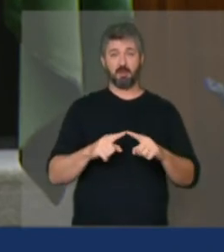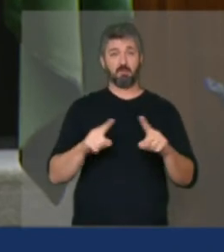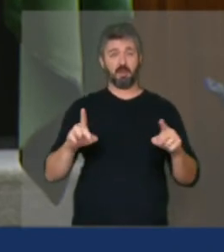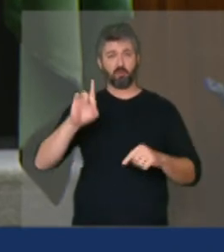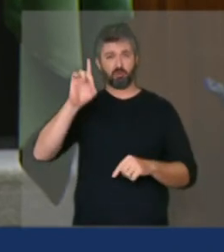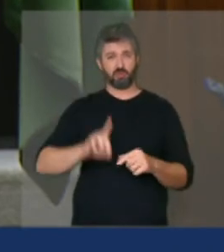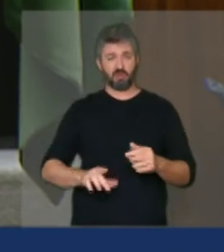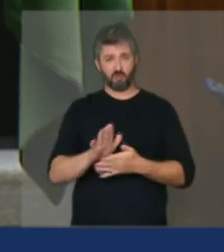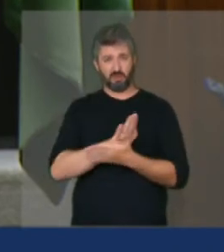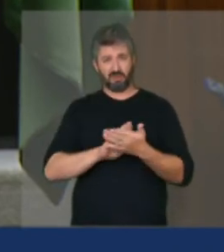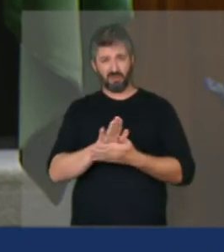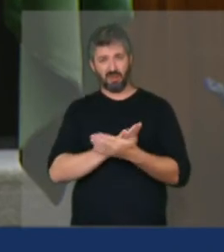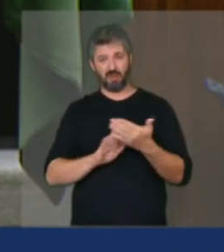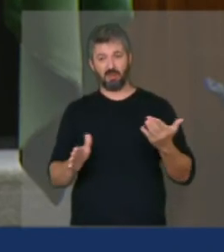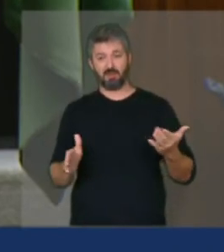DISCURSO É QUE ELES ACHAM MELHOR UM JOVEM TRABALHAR,